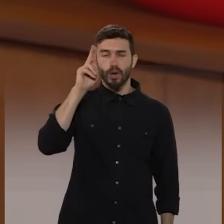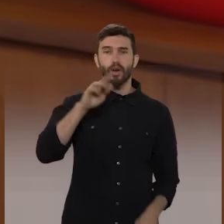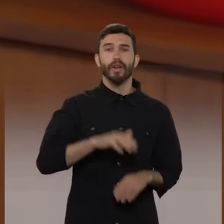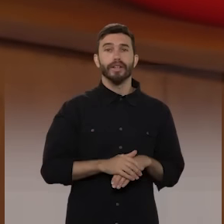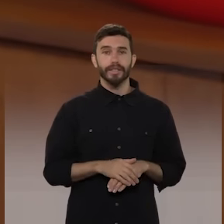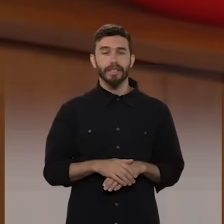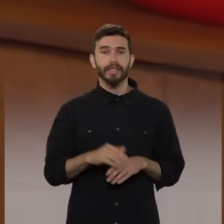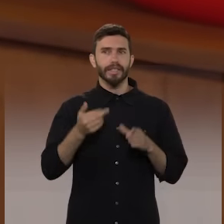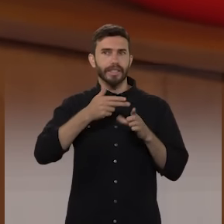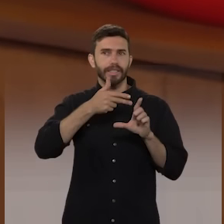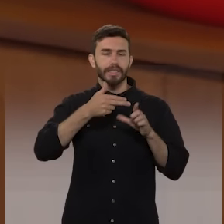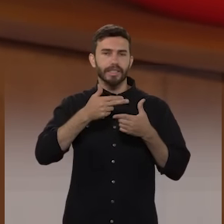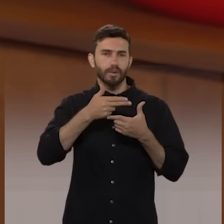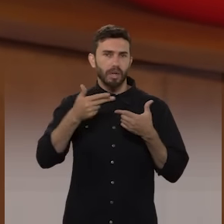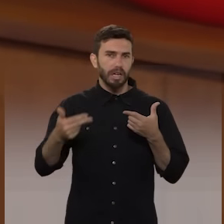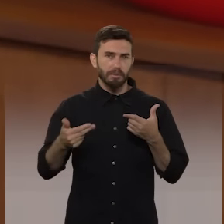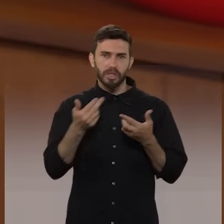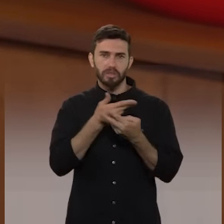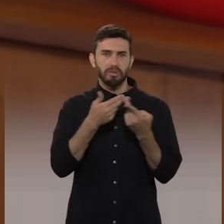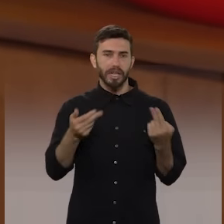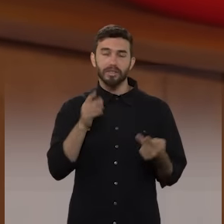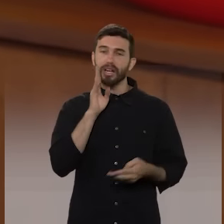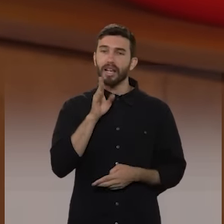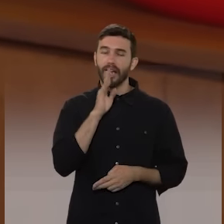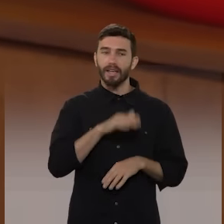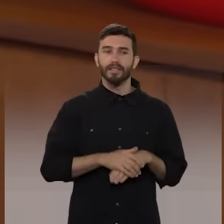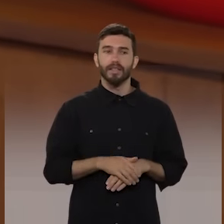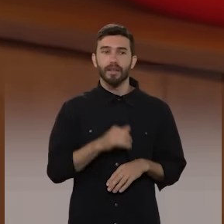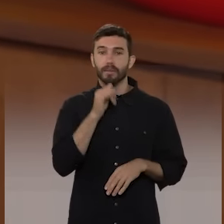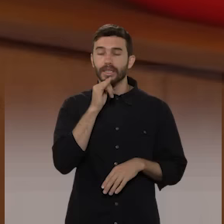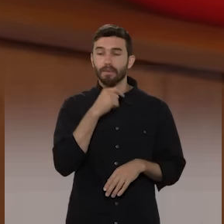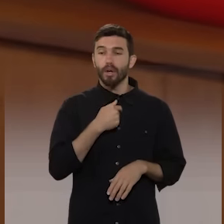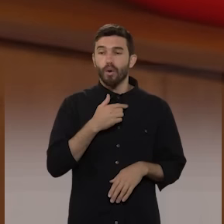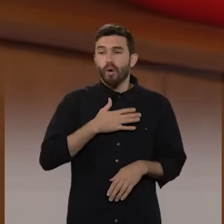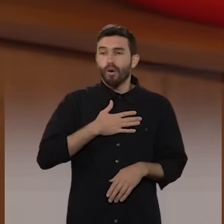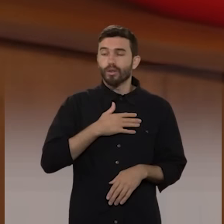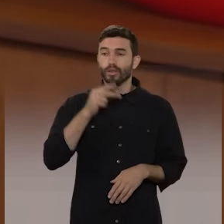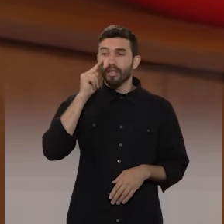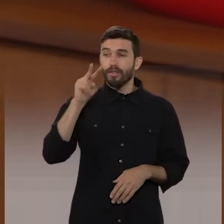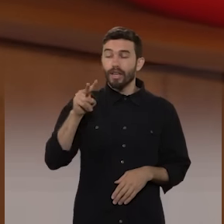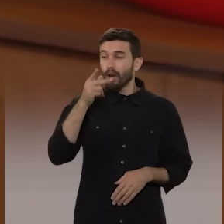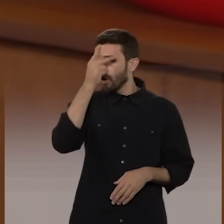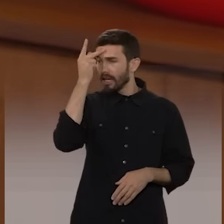streaming que são bem interessantes. Eu gosto de ver como eram as pessoas que geraram os problemas